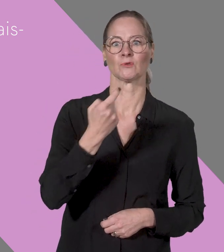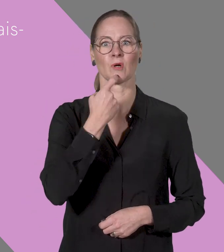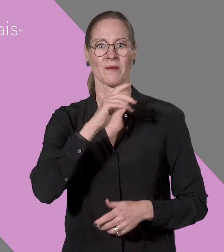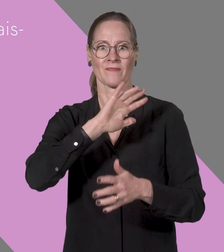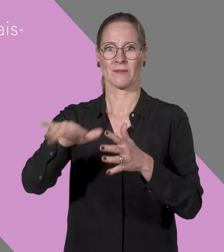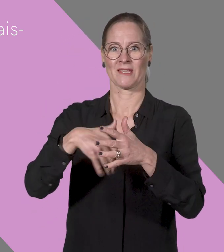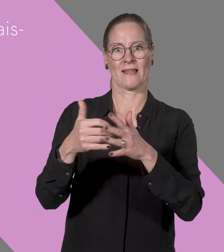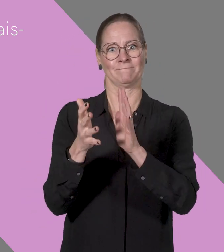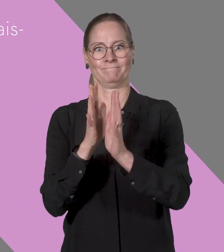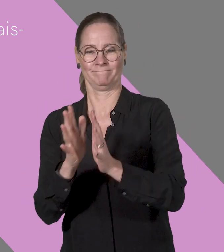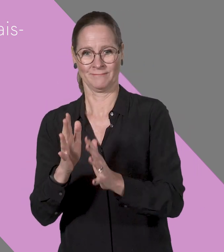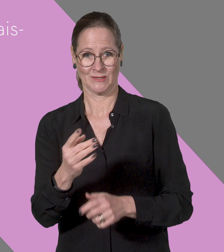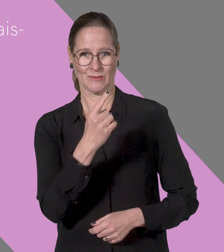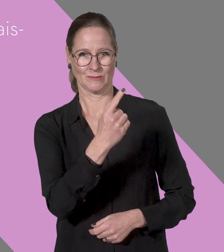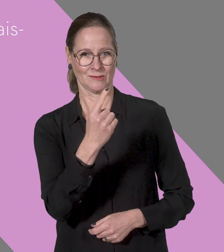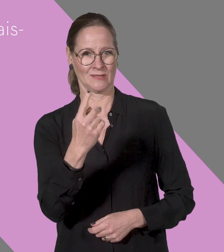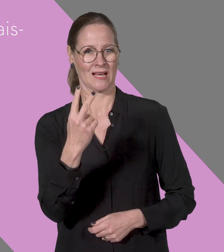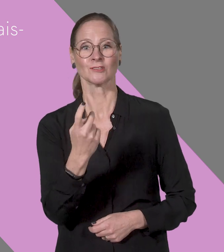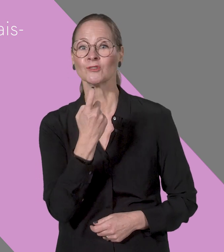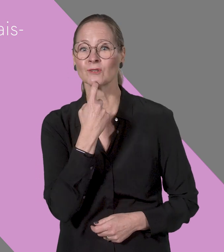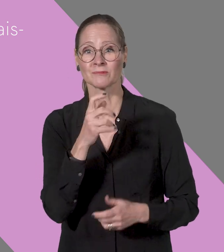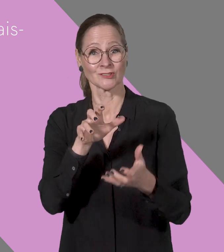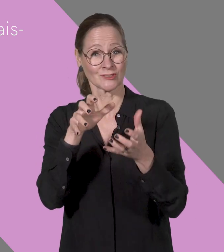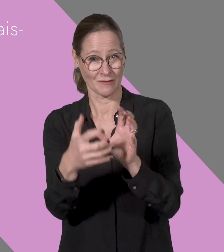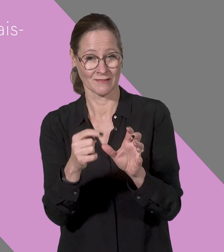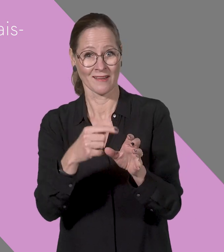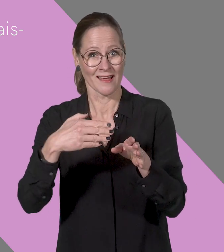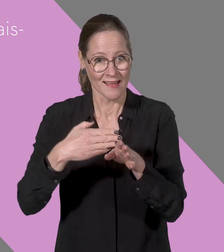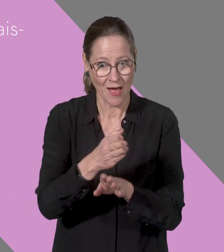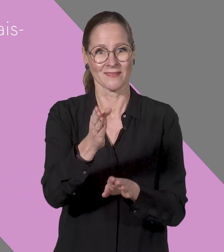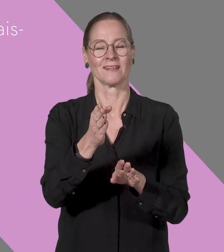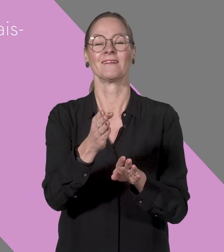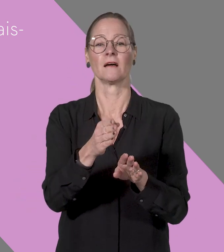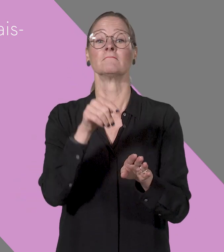suomalaisella viittomakielellä 112 Suomi -sovelluksen kautta -